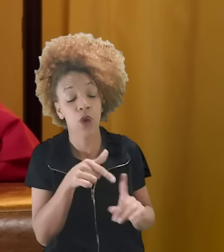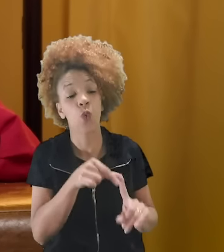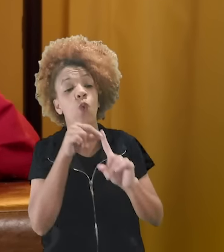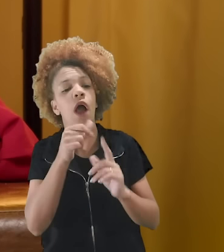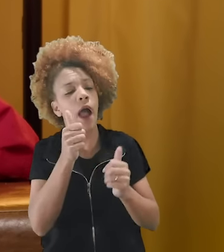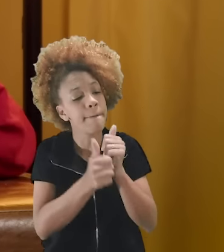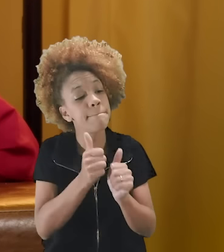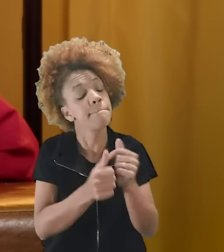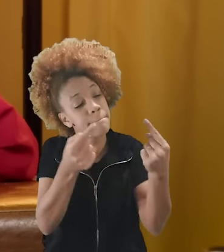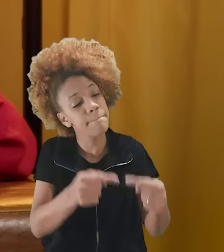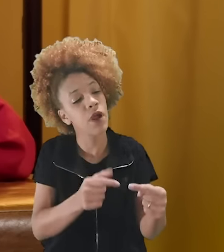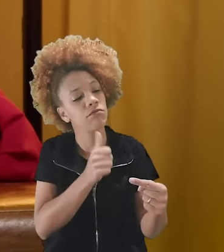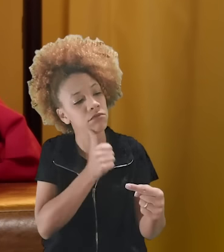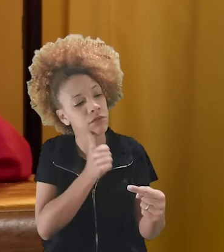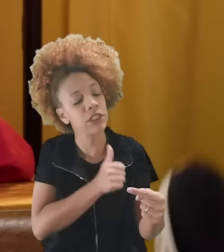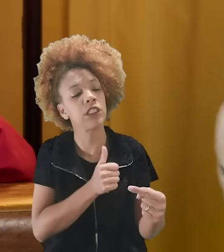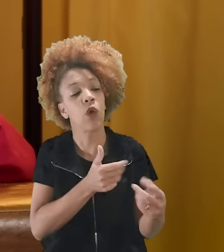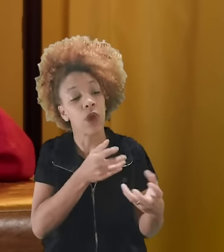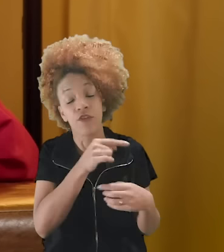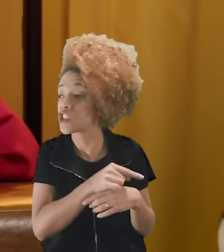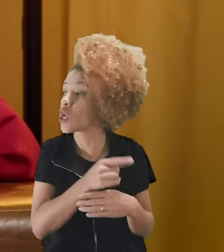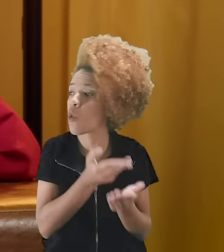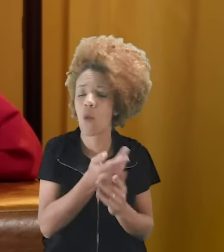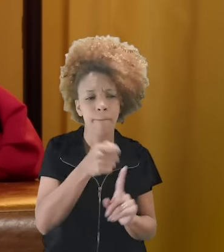campeonato feminino Eu quero você você tem um mês para estudar foi uma loucura que era totalmente